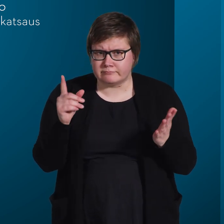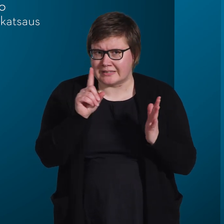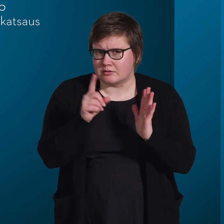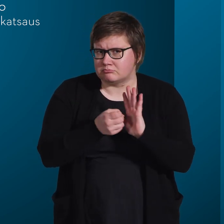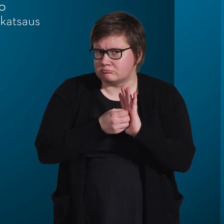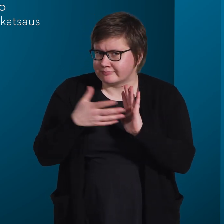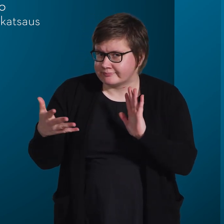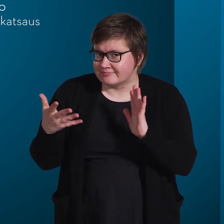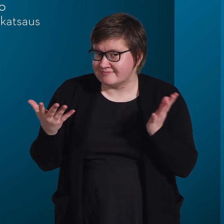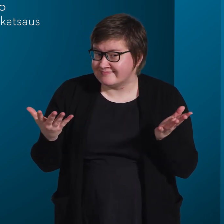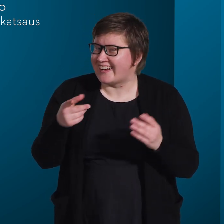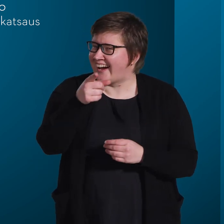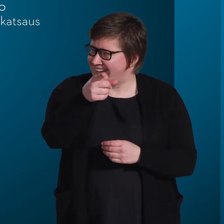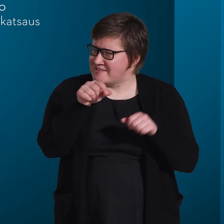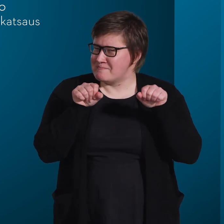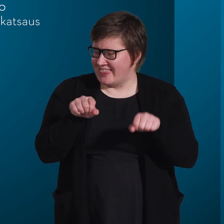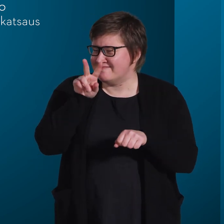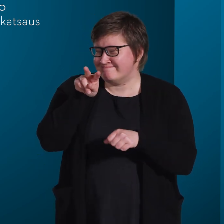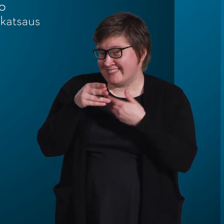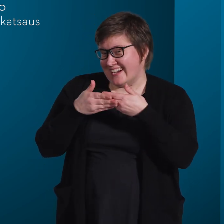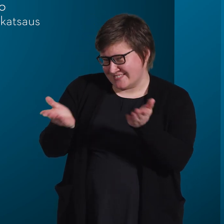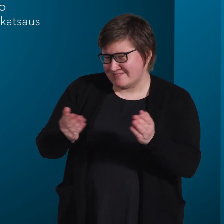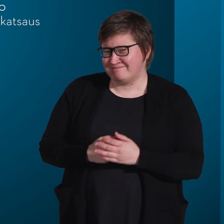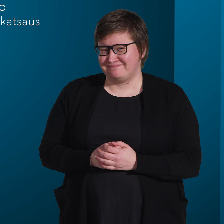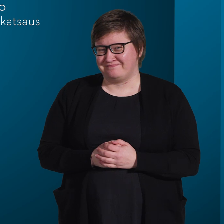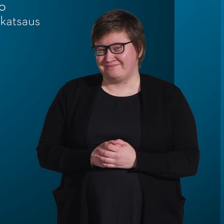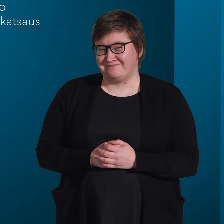Vaan mitä tästä seuraakaan? Se selviää vain katsomalla!